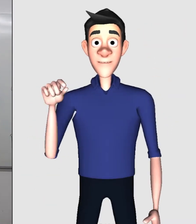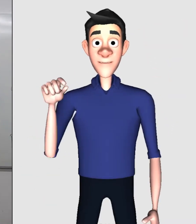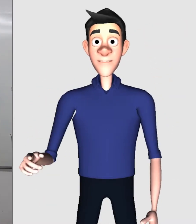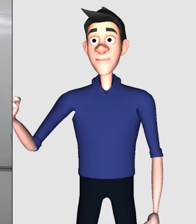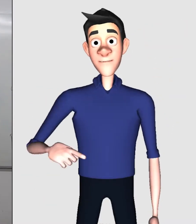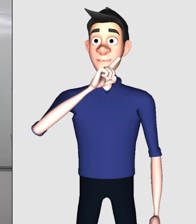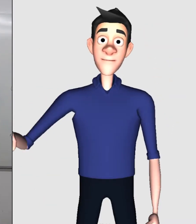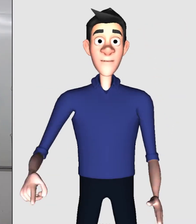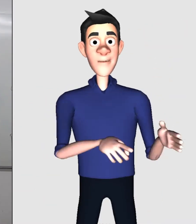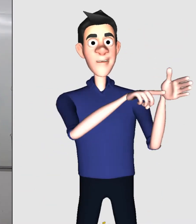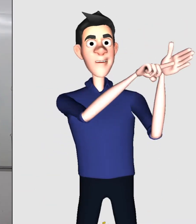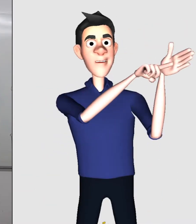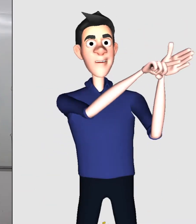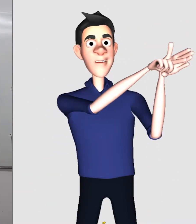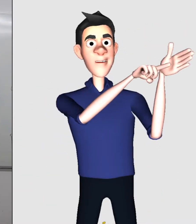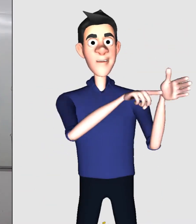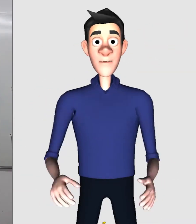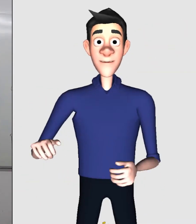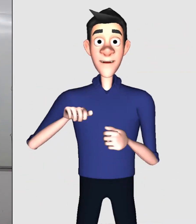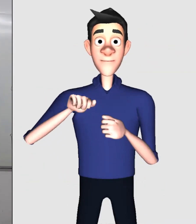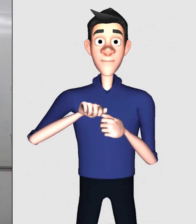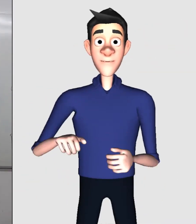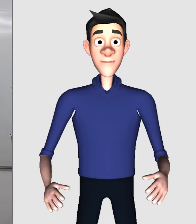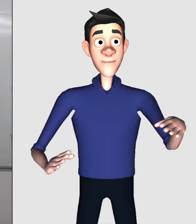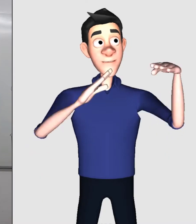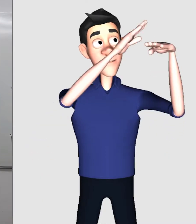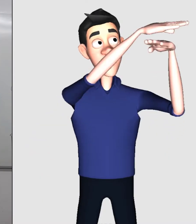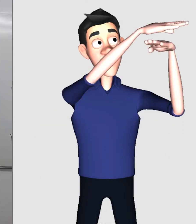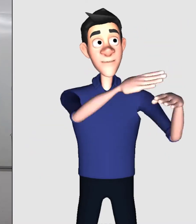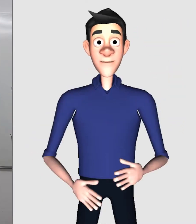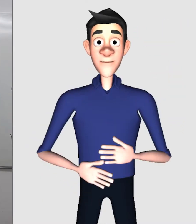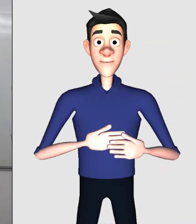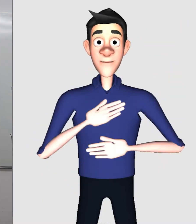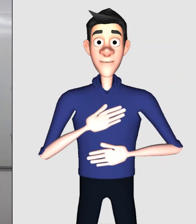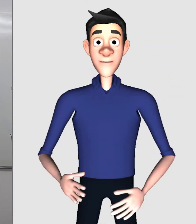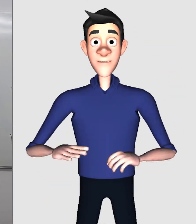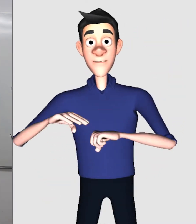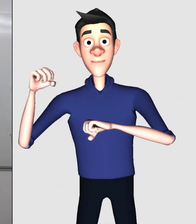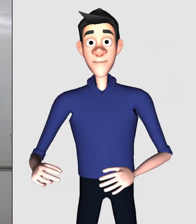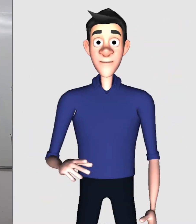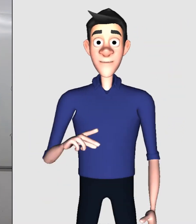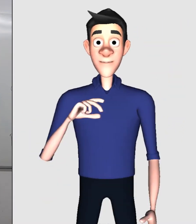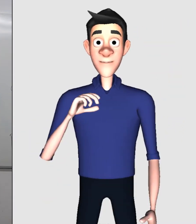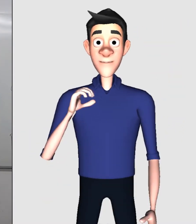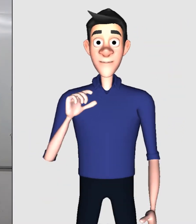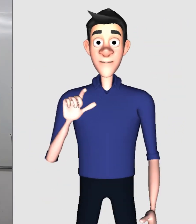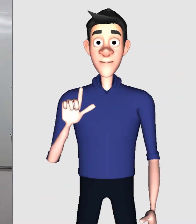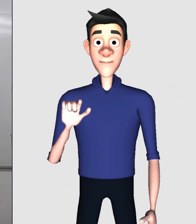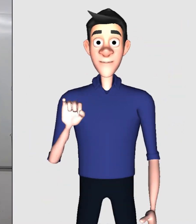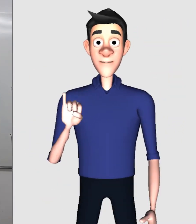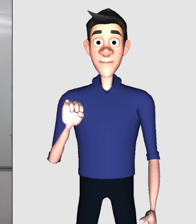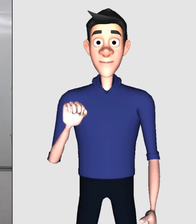Isso é uma equação de equilíbrio Nosso interesse é saber qual é o deslocamento